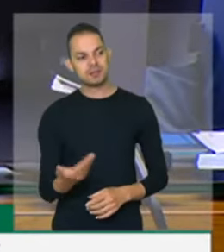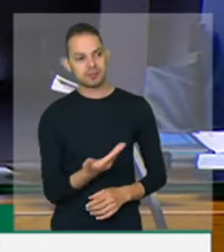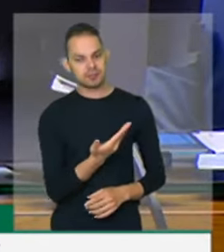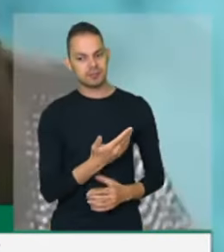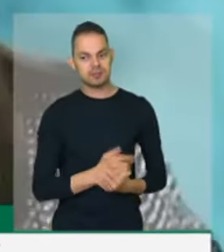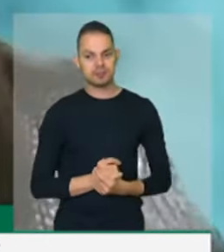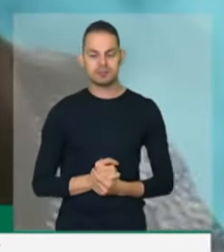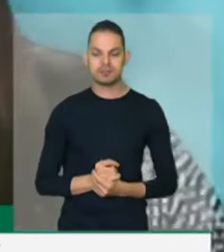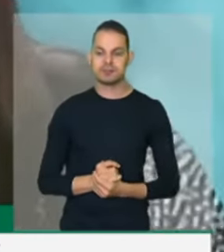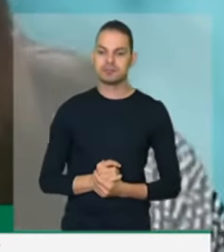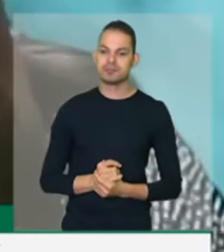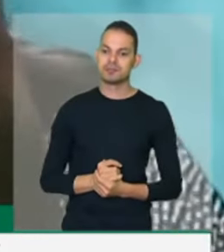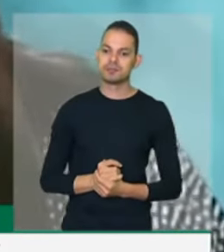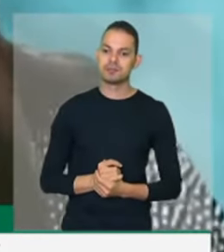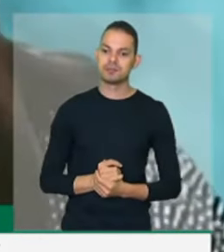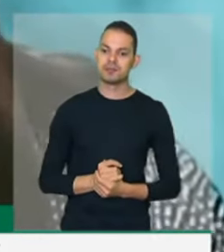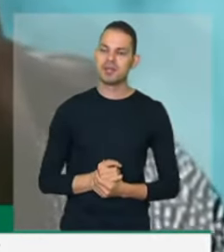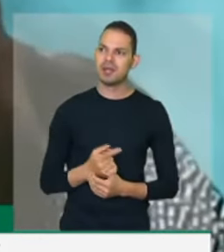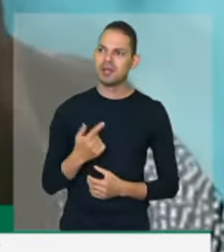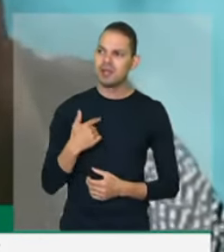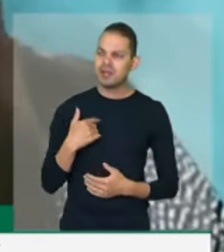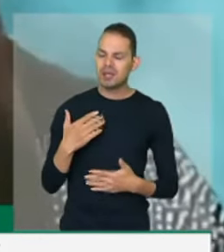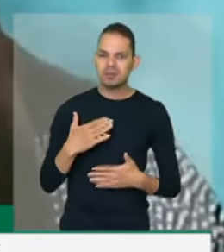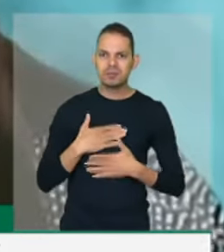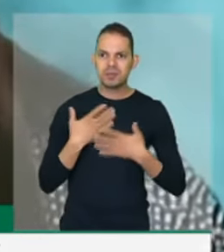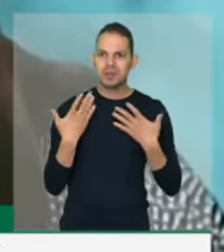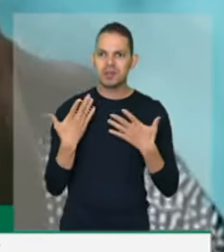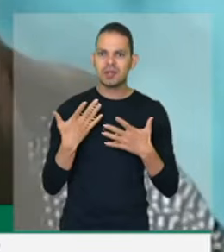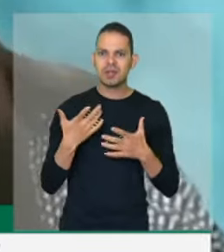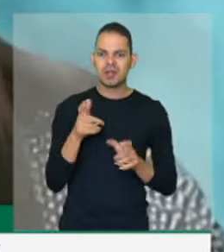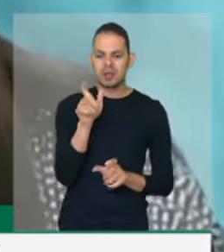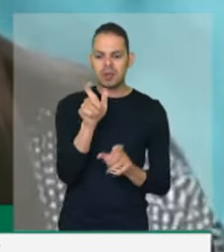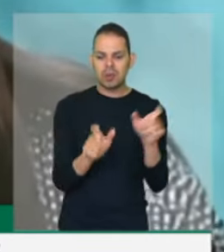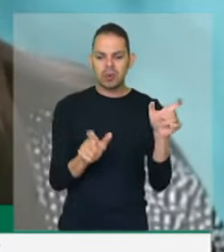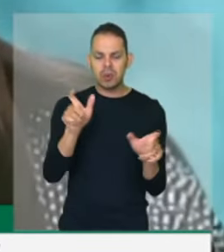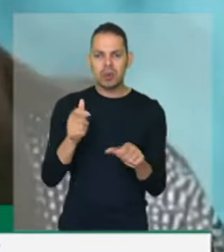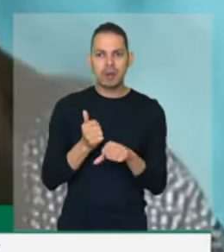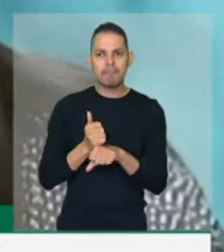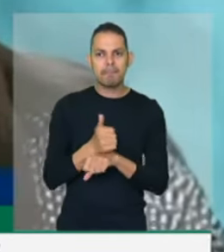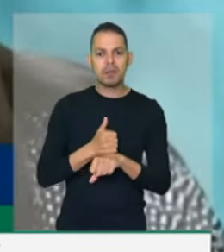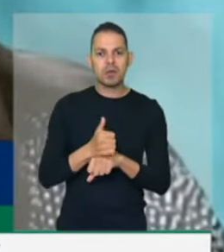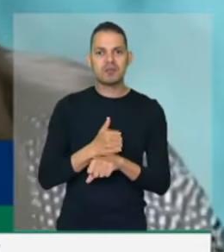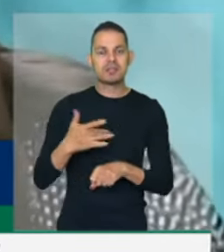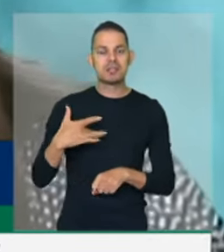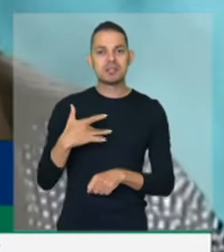PRESIDENTE, EU FICO SURPREENDIDA COM PROFISSIONAIS DE SAÚDE QUE ACHAM QUE NÃO É NECESSÁRIO REGULAMENTAR. O PROJETO, O PROJETO É NECESSÁ